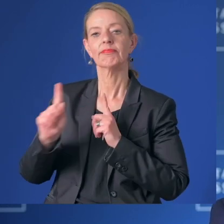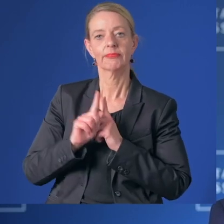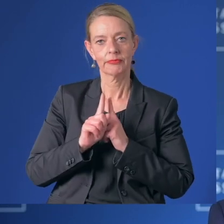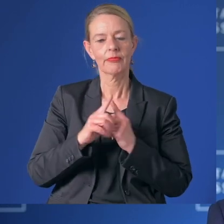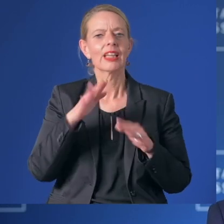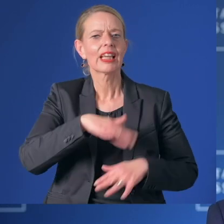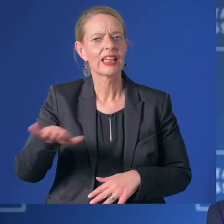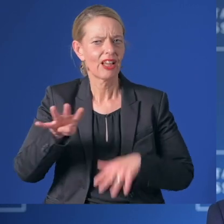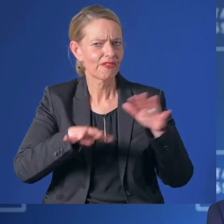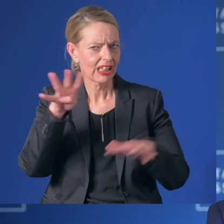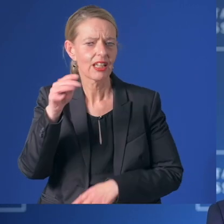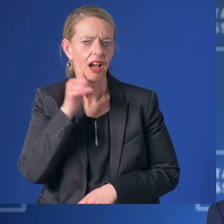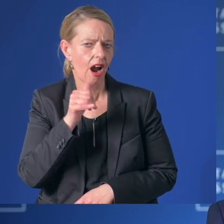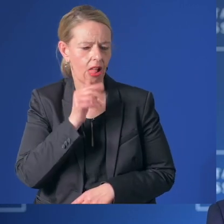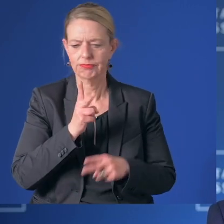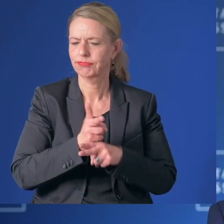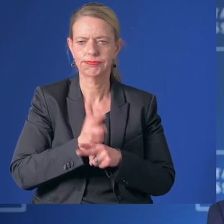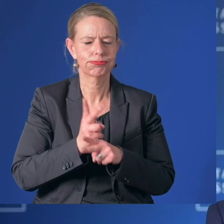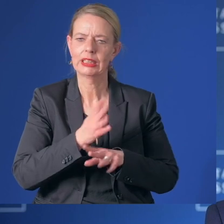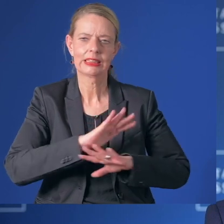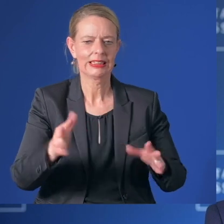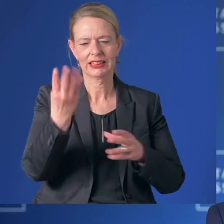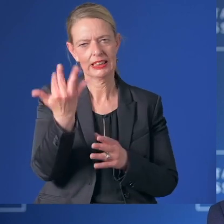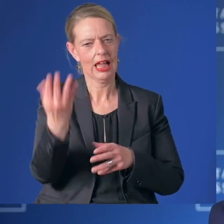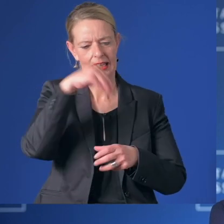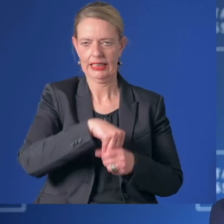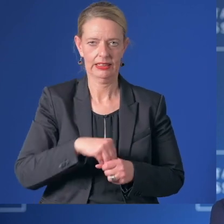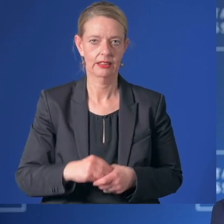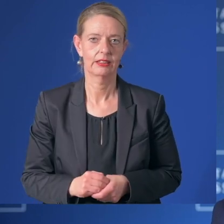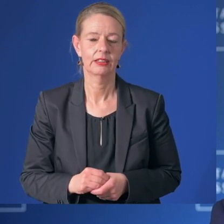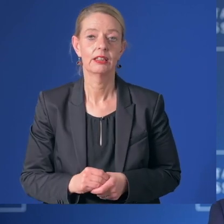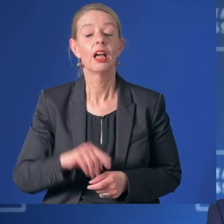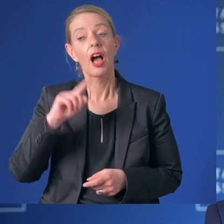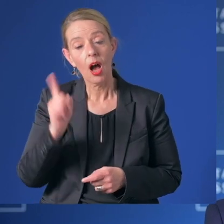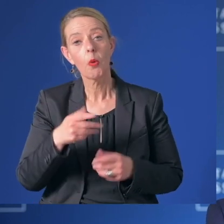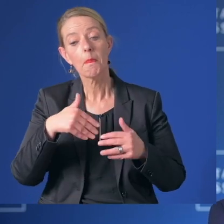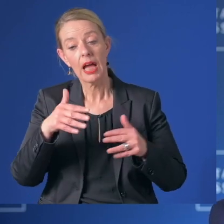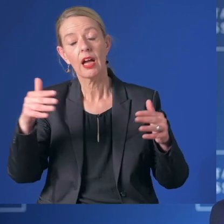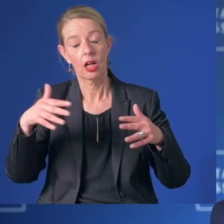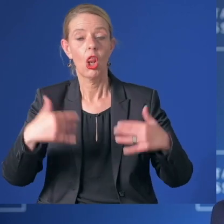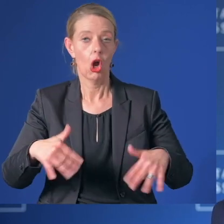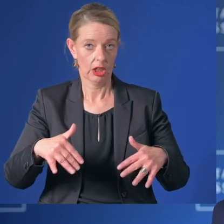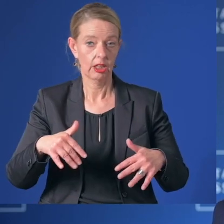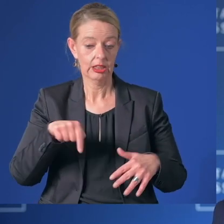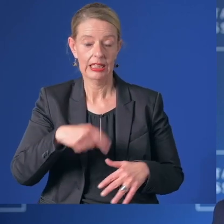vierzehn Jahren werden dabei weiterhin nicht gezählt. Es sind aber auch weitere Lockerungen in Essen möglich.